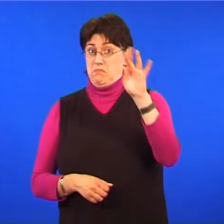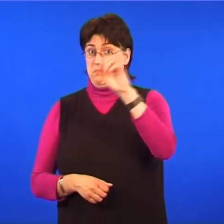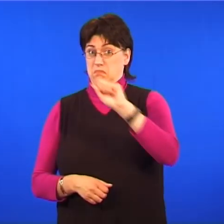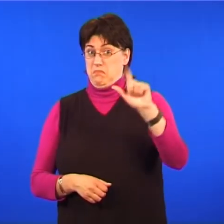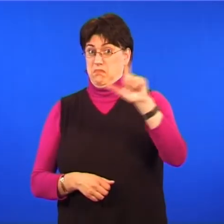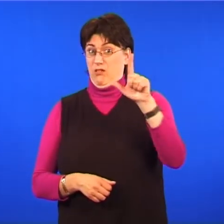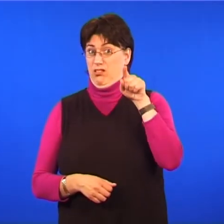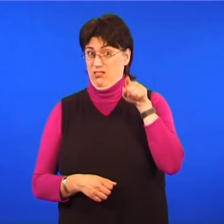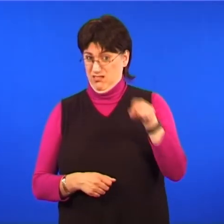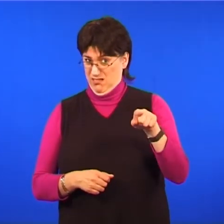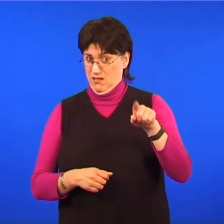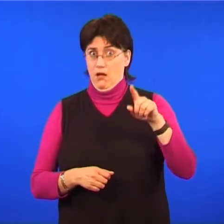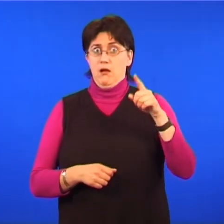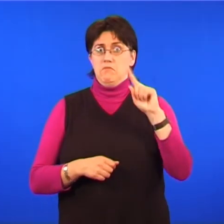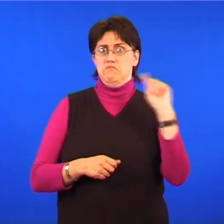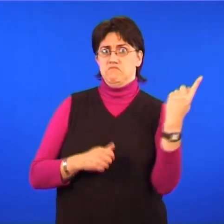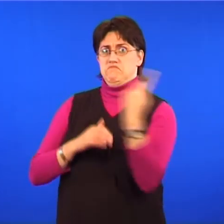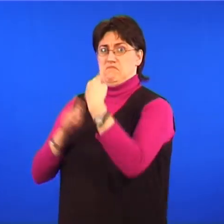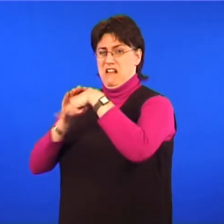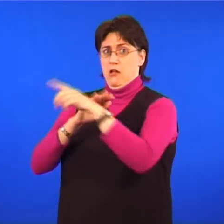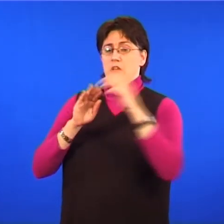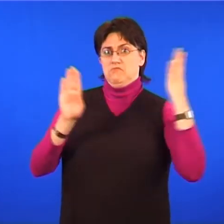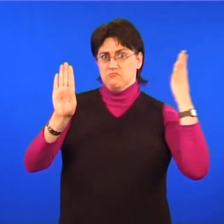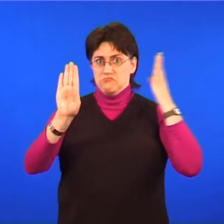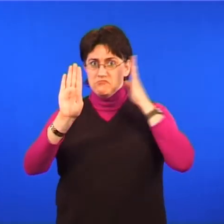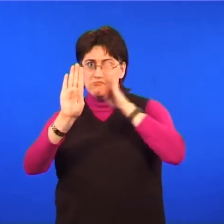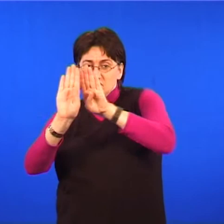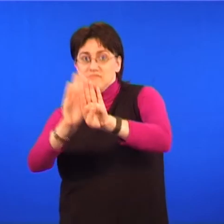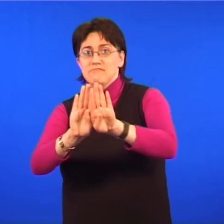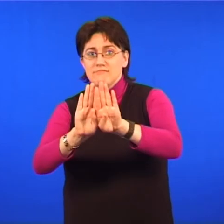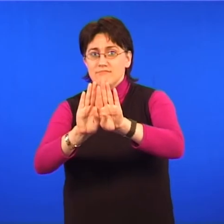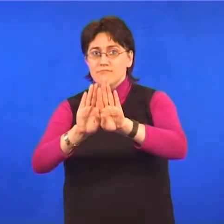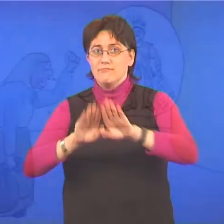Páll læsti sem skjótast.